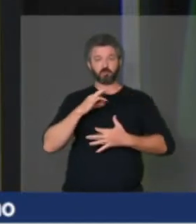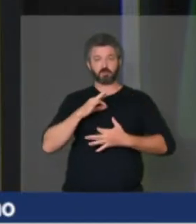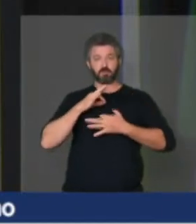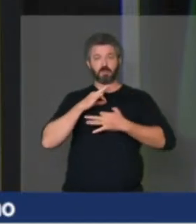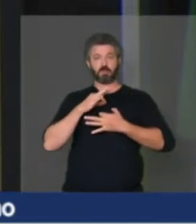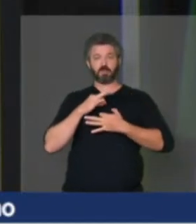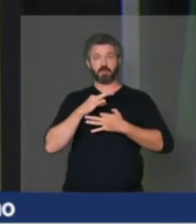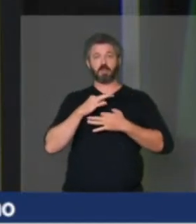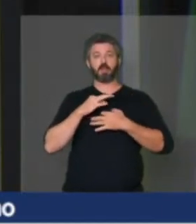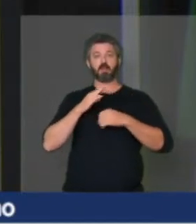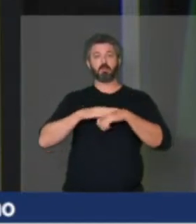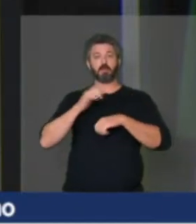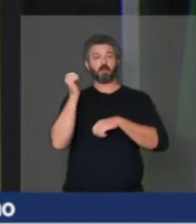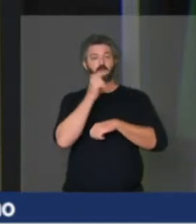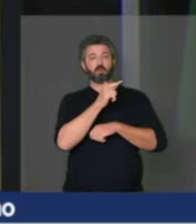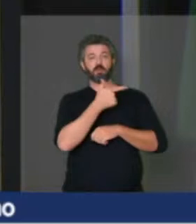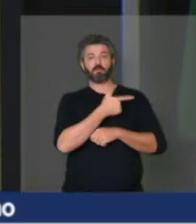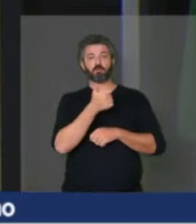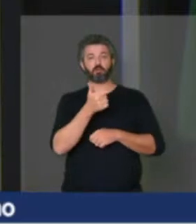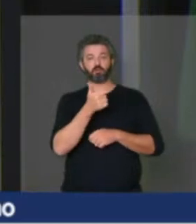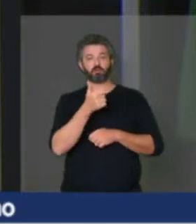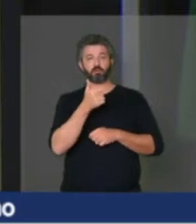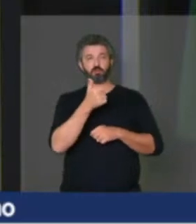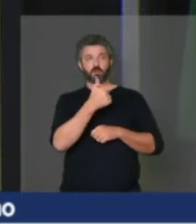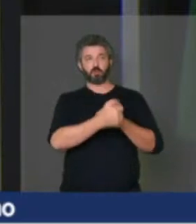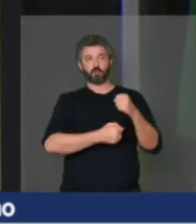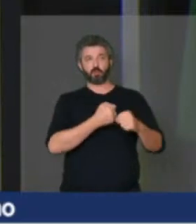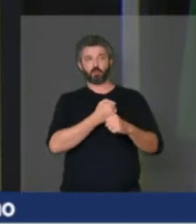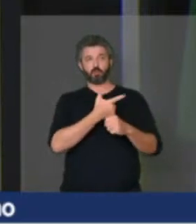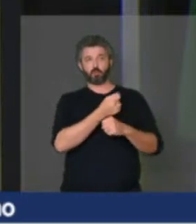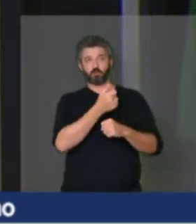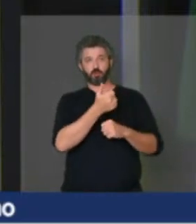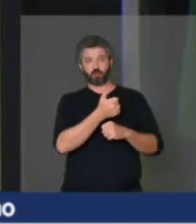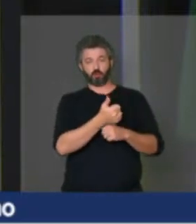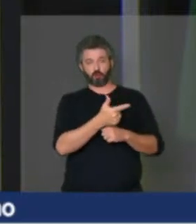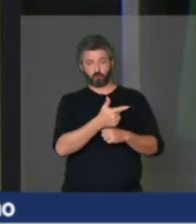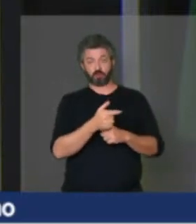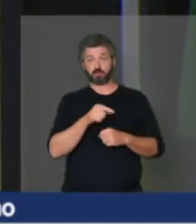2012. FOI EM TÓQUIO QUE O BRASIL CHEGOU A SUA CENTÀSIMA MEDALHA DE OURO NA HISTÓRIA DOS JOGOS PARALÍMPICOS. O